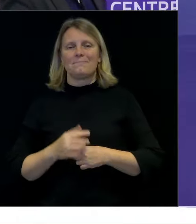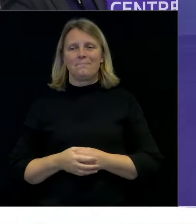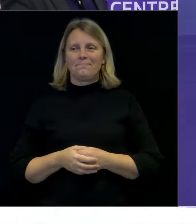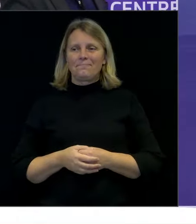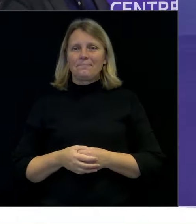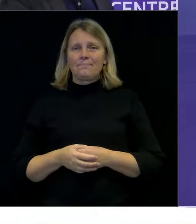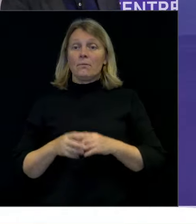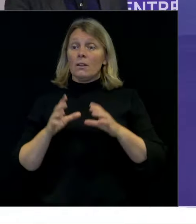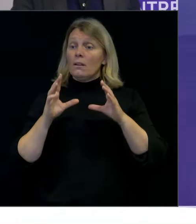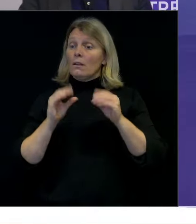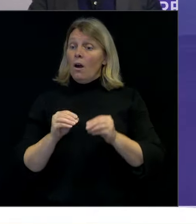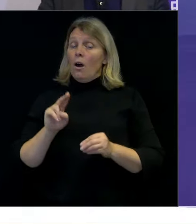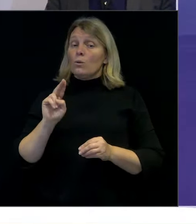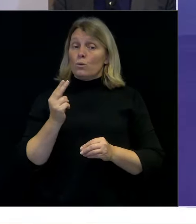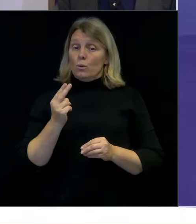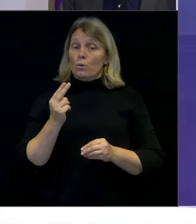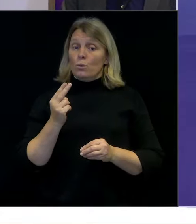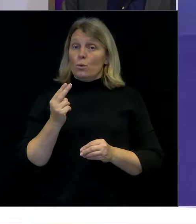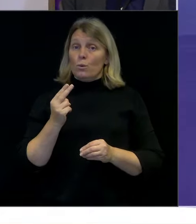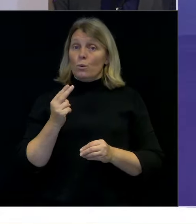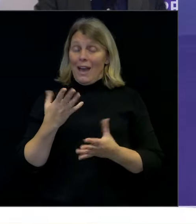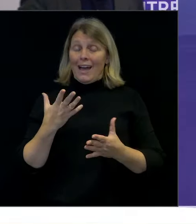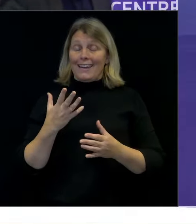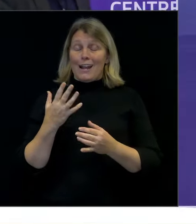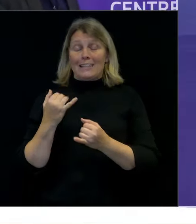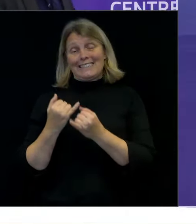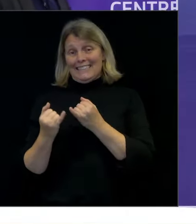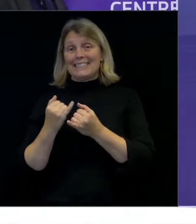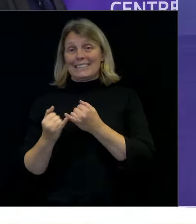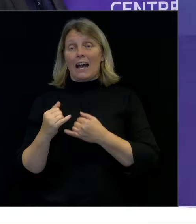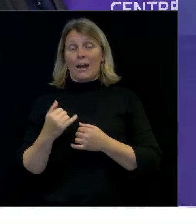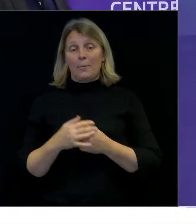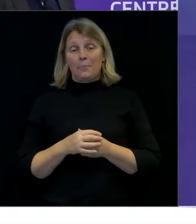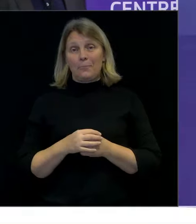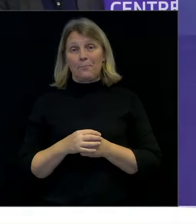och är man smart är man liason i båda.